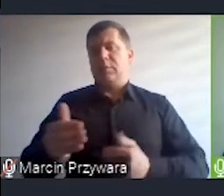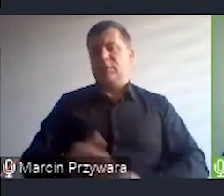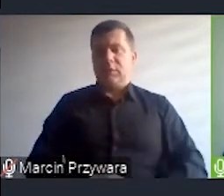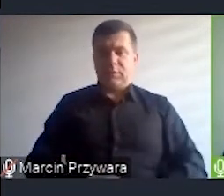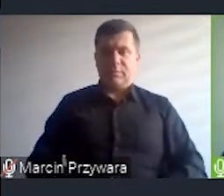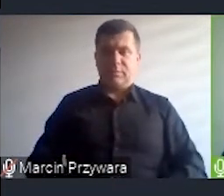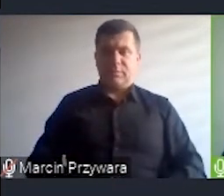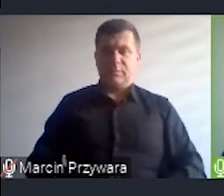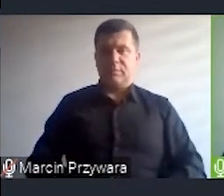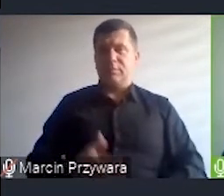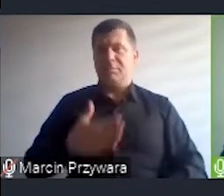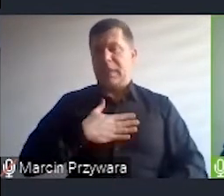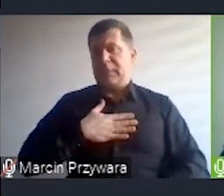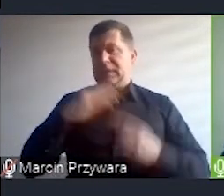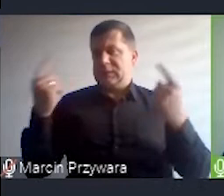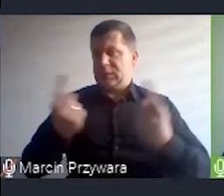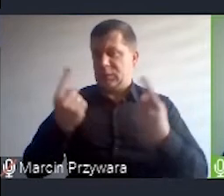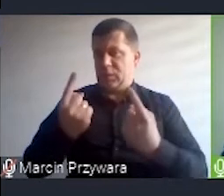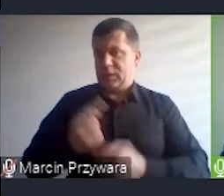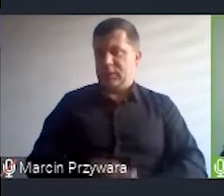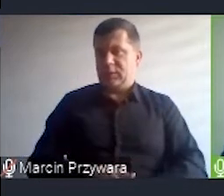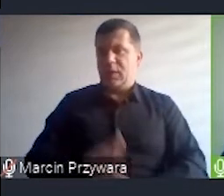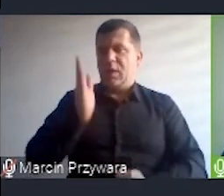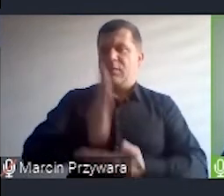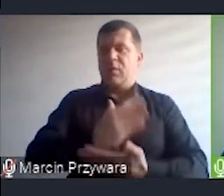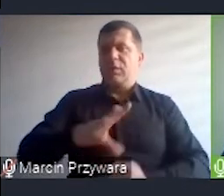Miałem taką sytuację w województwie świętokrzyskim,